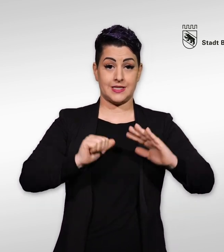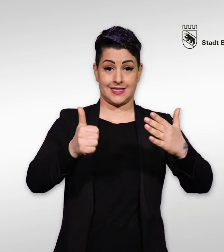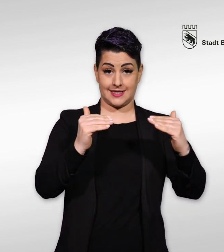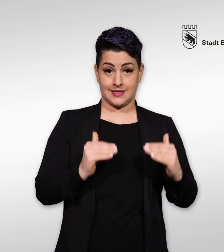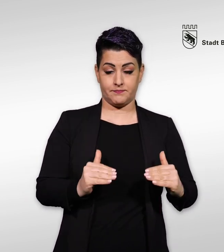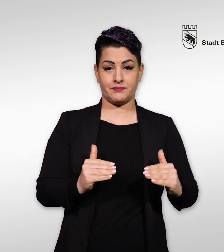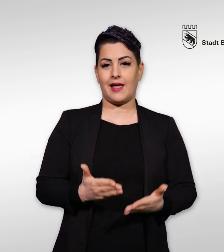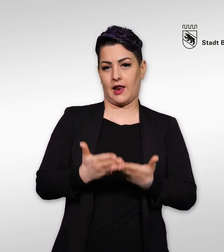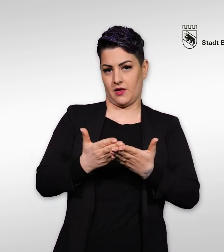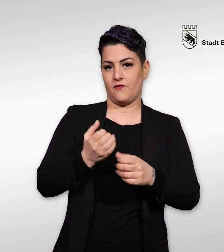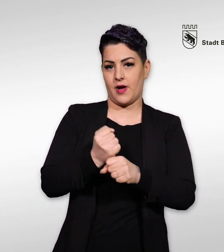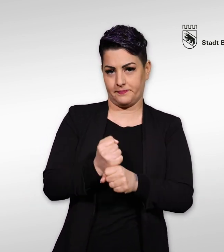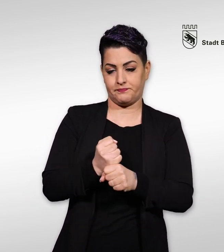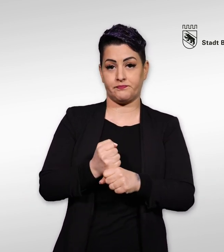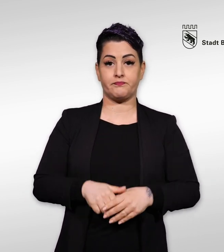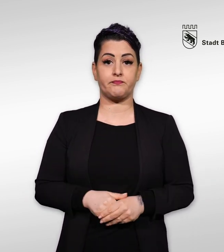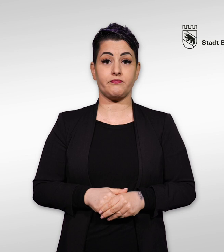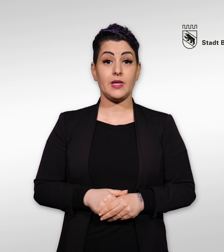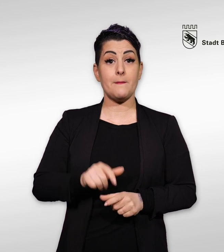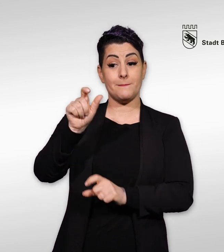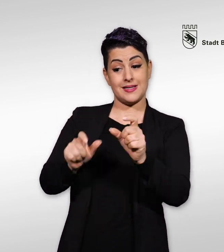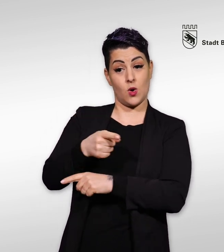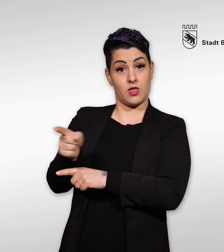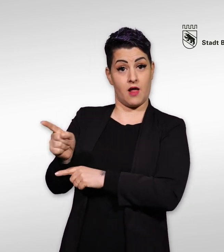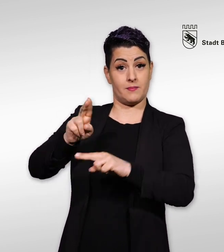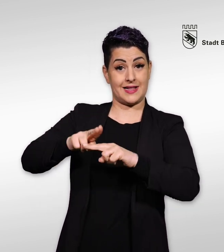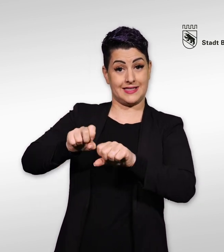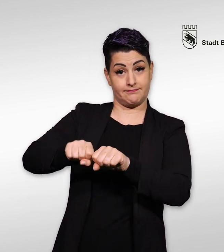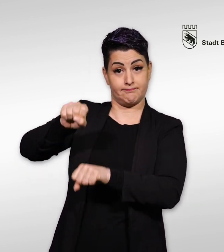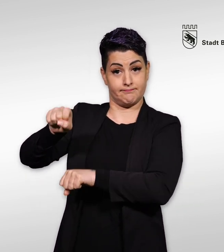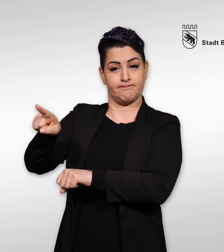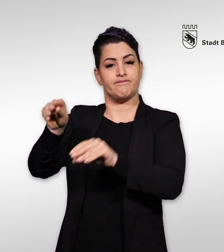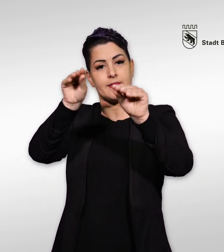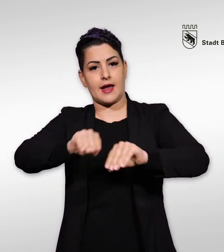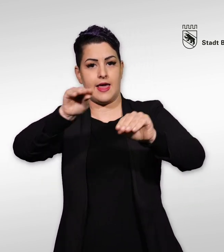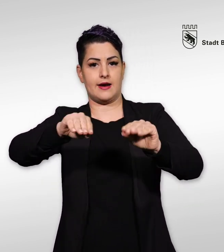6. Hilfe leisten Medizinisch ausgebildetes Personal gibt Ihnen telefonisch